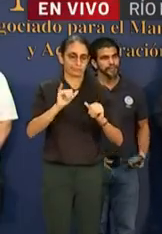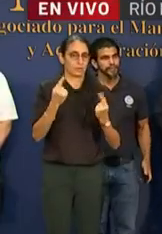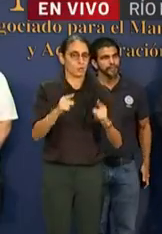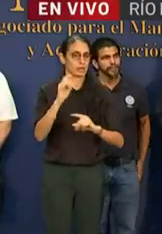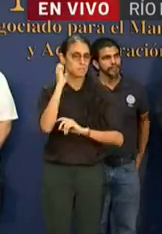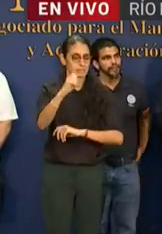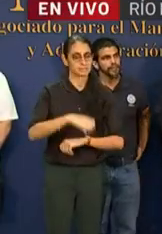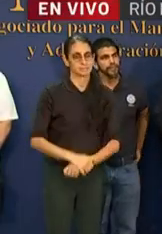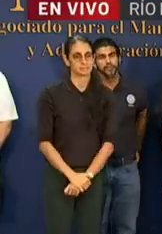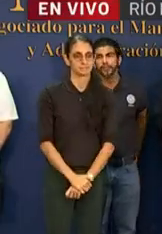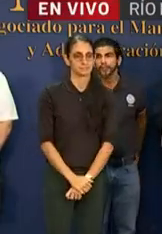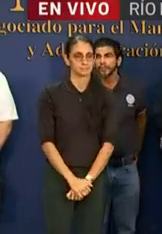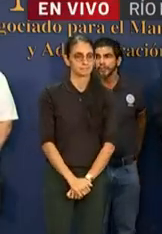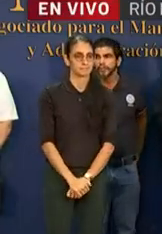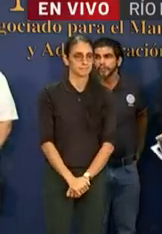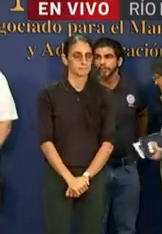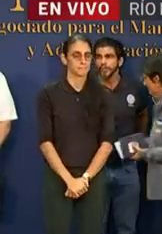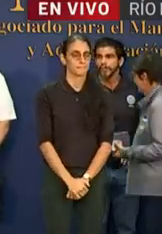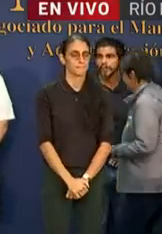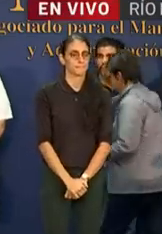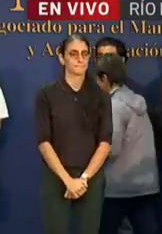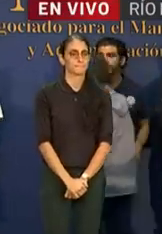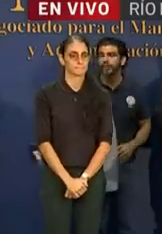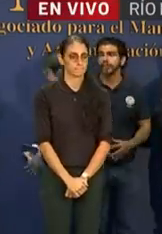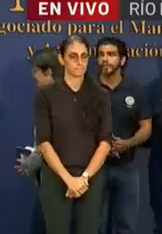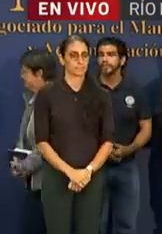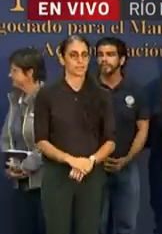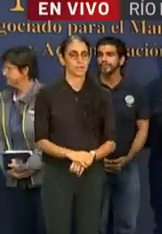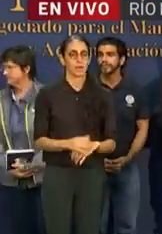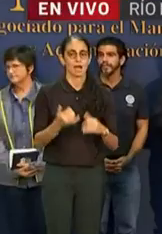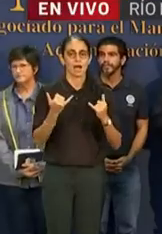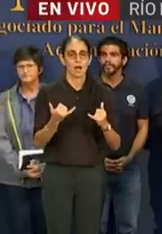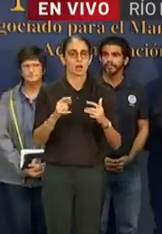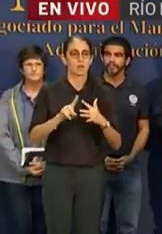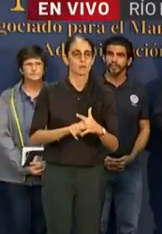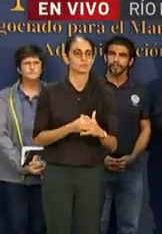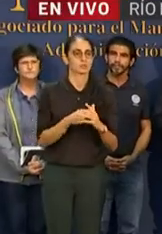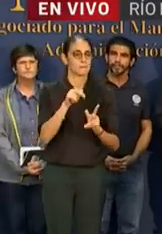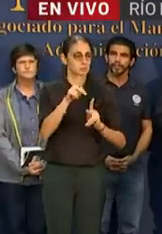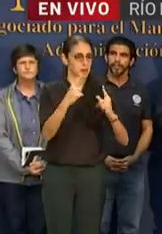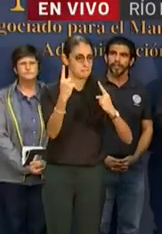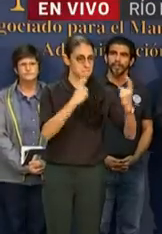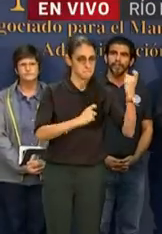ESTAMOS PENDIENTE PARA TENER